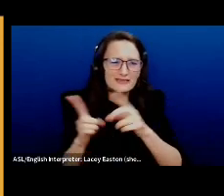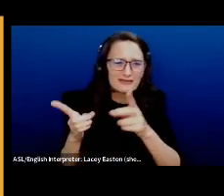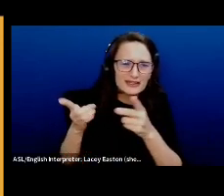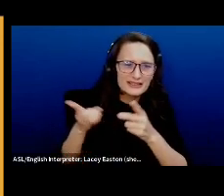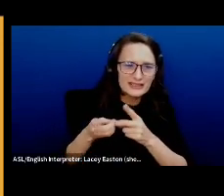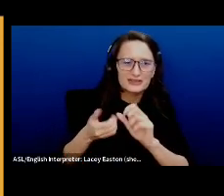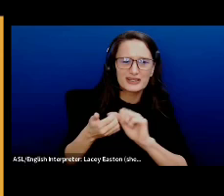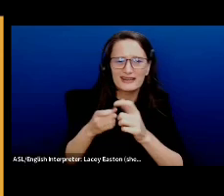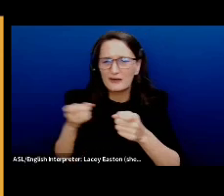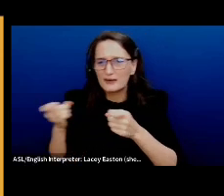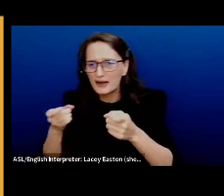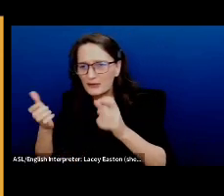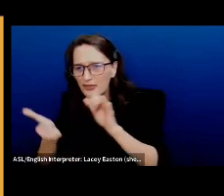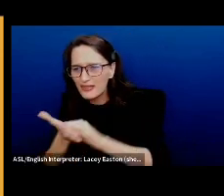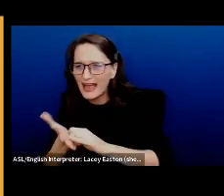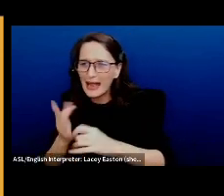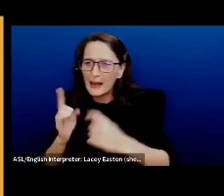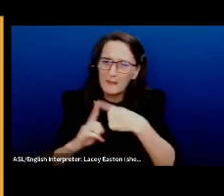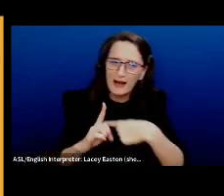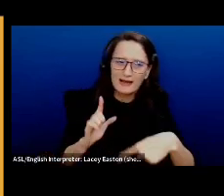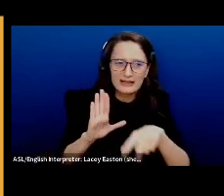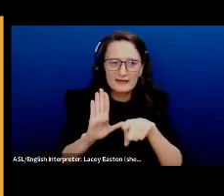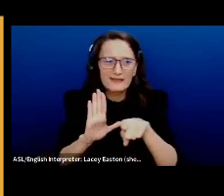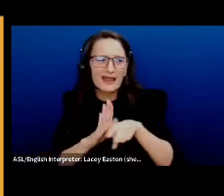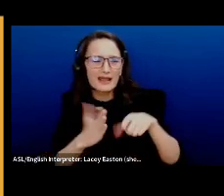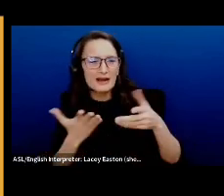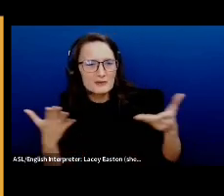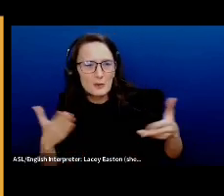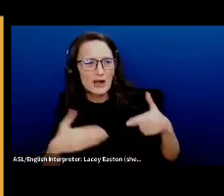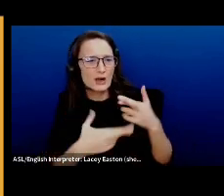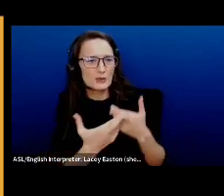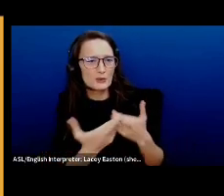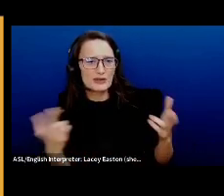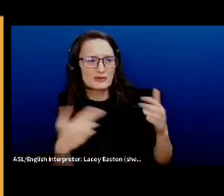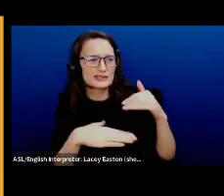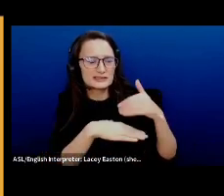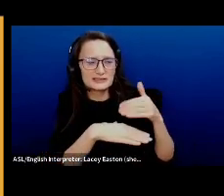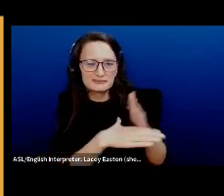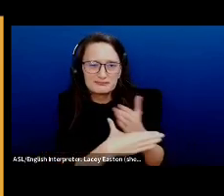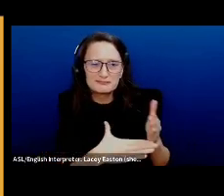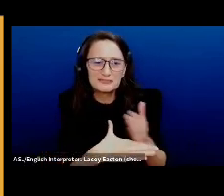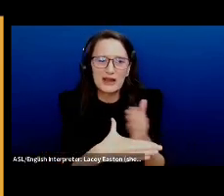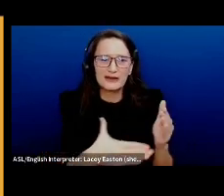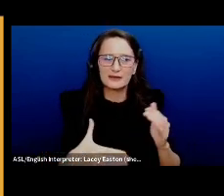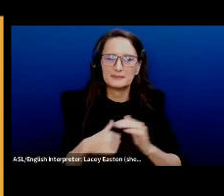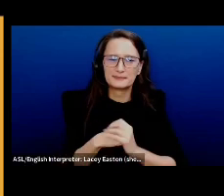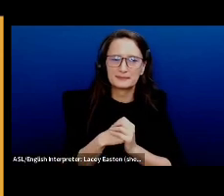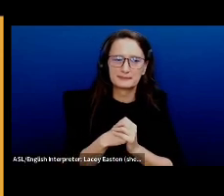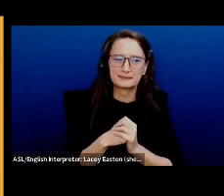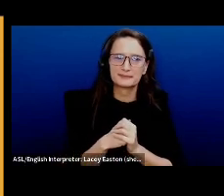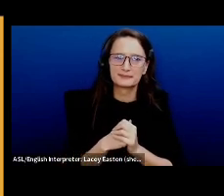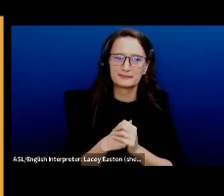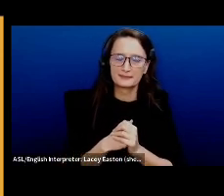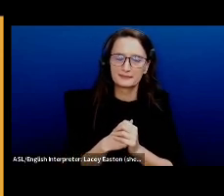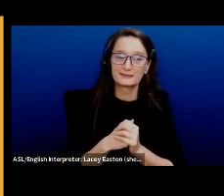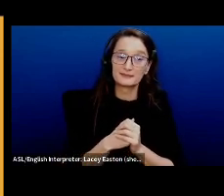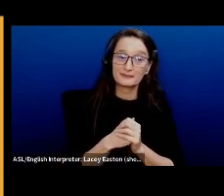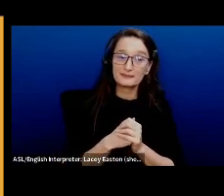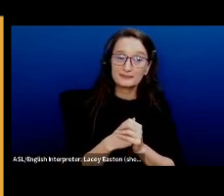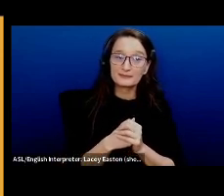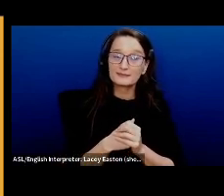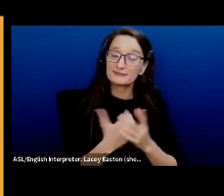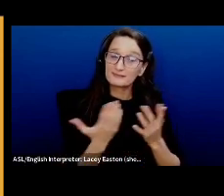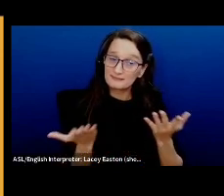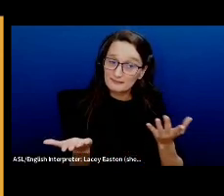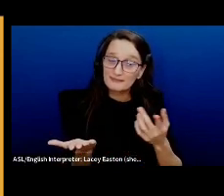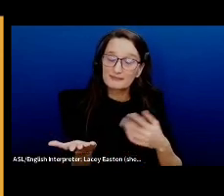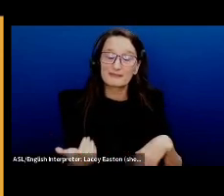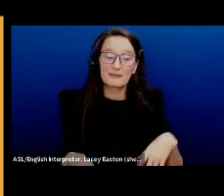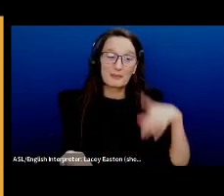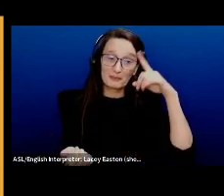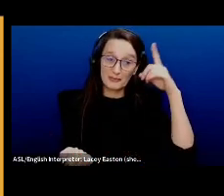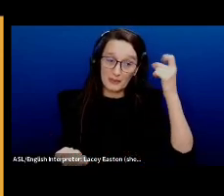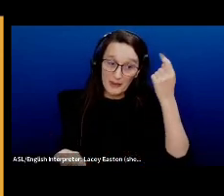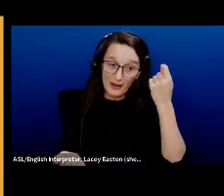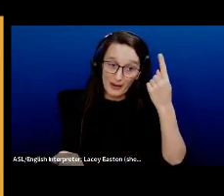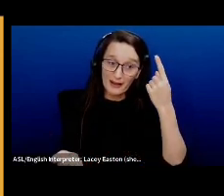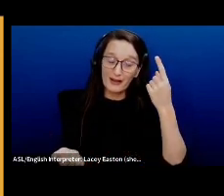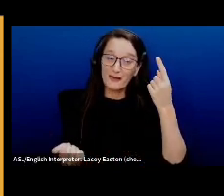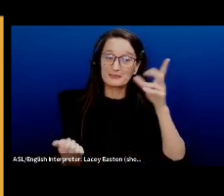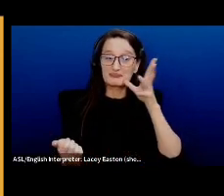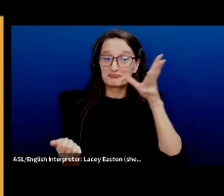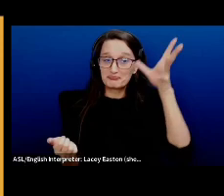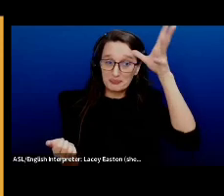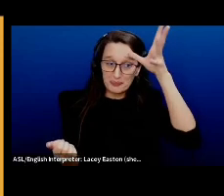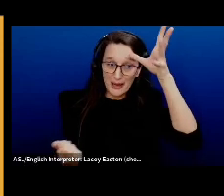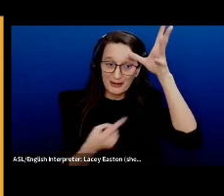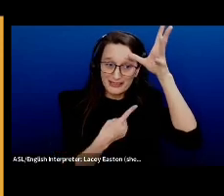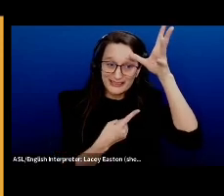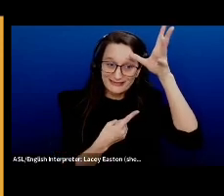qué salió mal, y compartir recursos. Porque, en definitiva, los padres son los mejores defensores